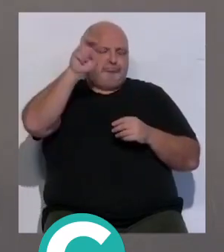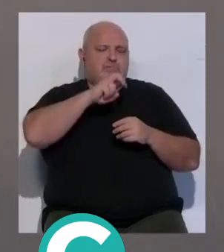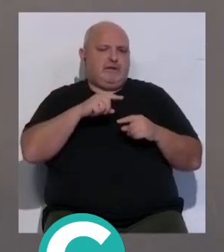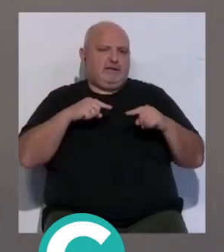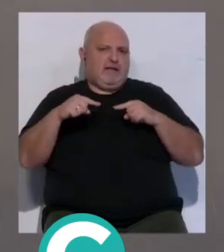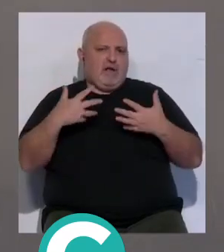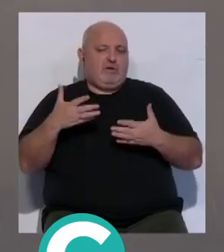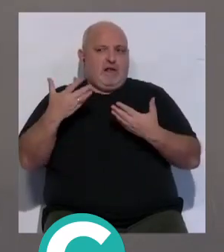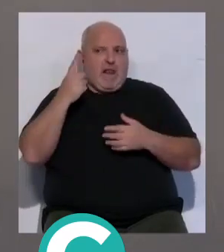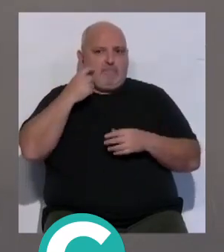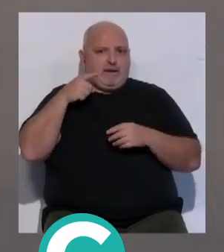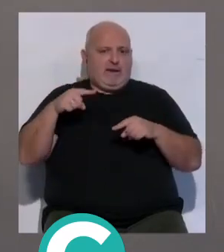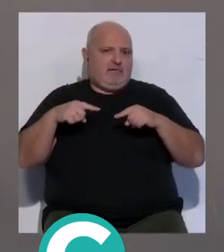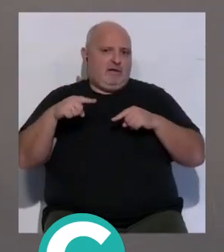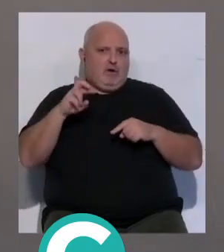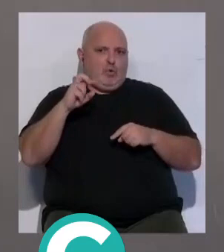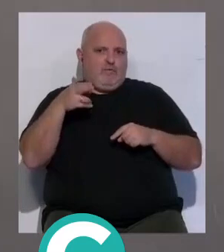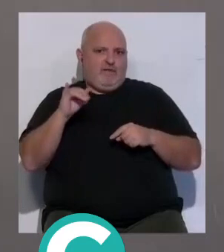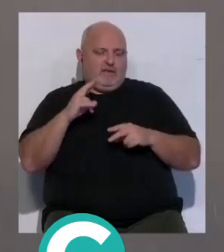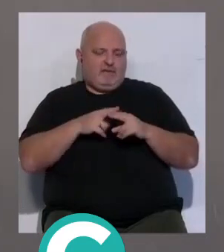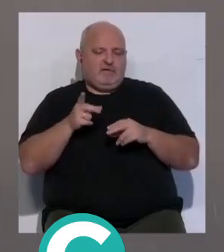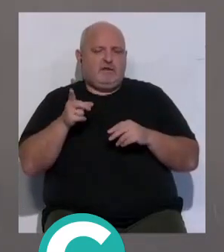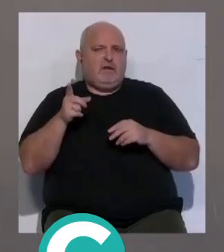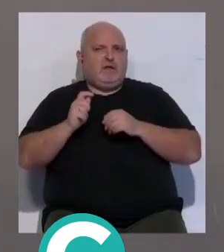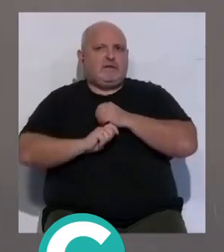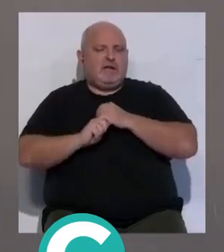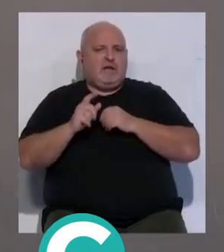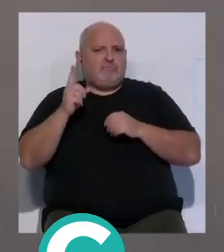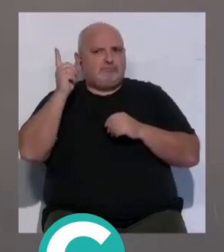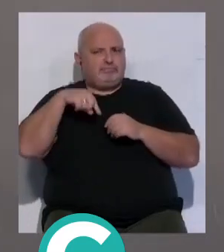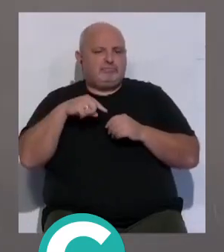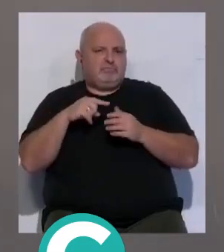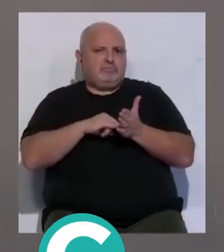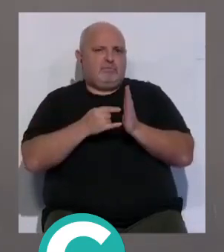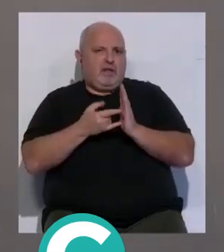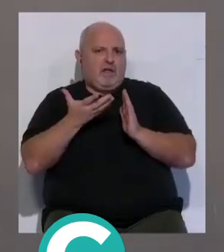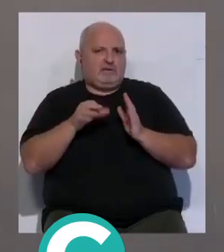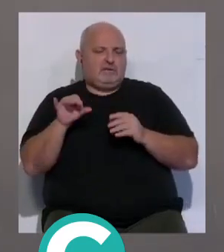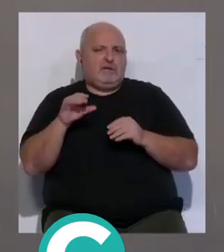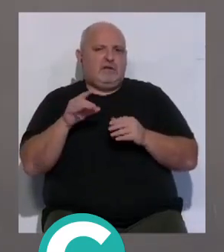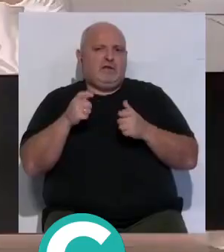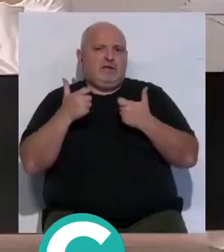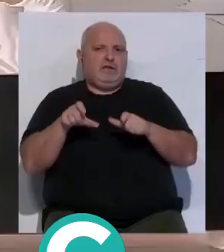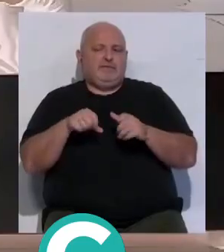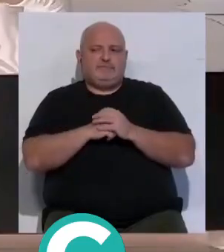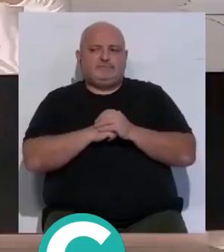hombre que también maneja muy bien la táctica no O sea eso es imprescindible en un buen técnico Que